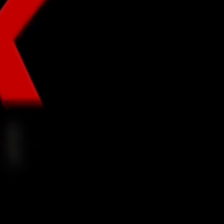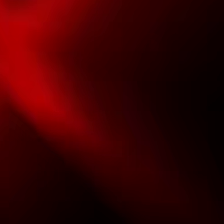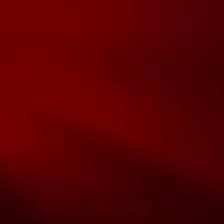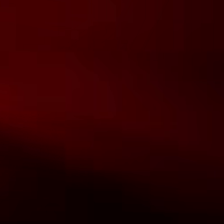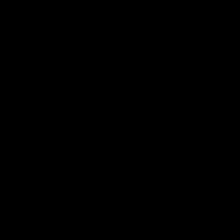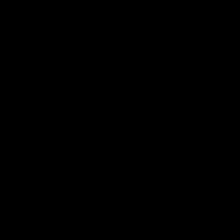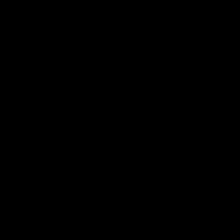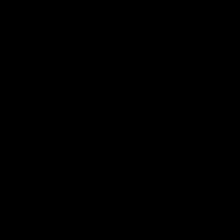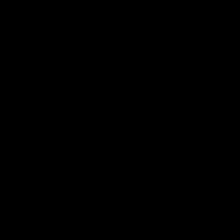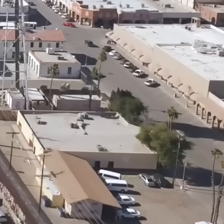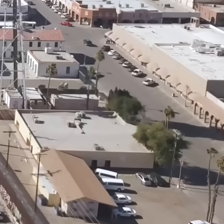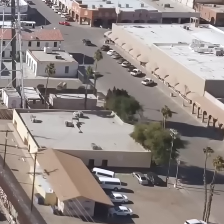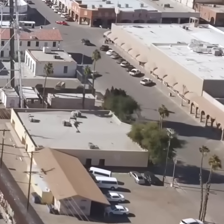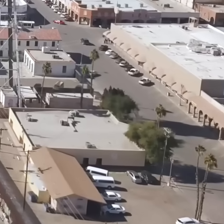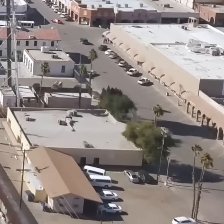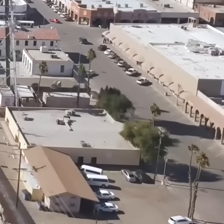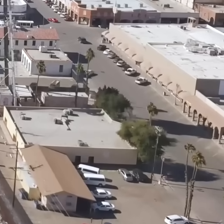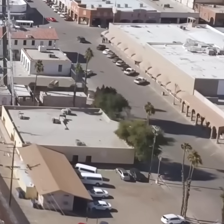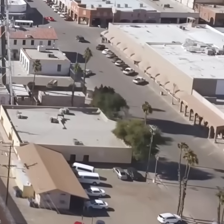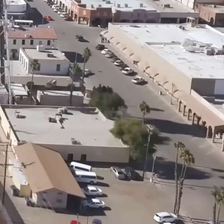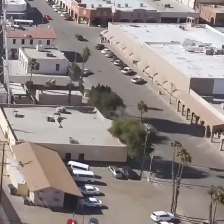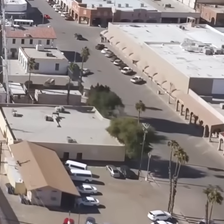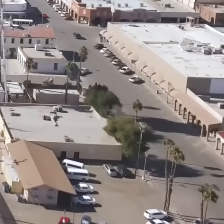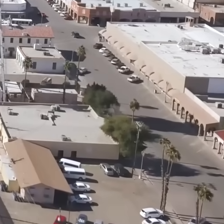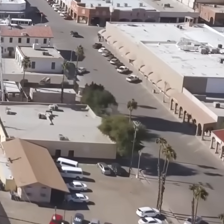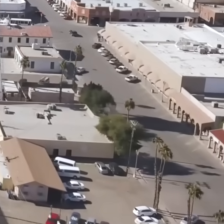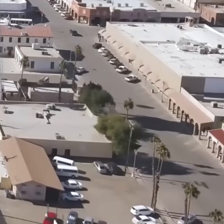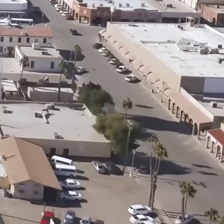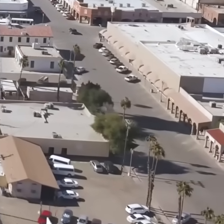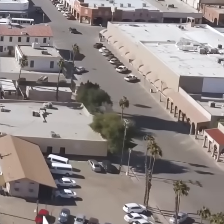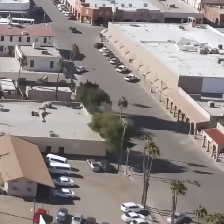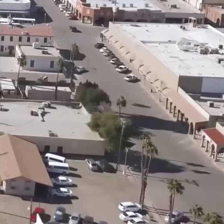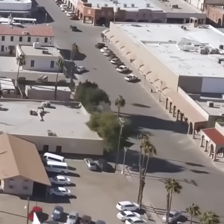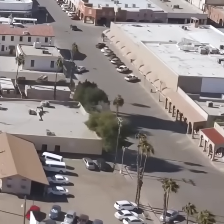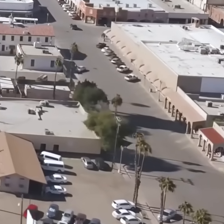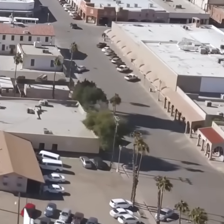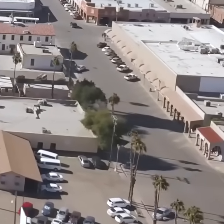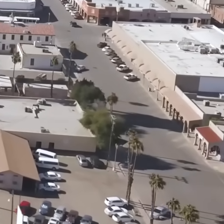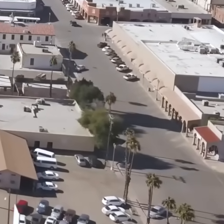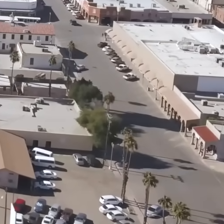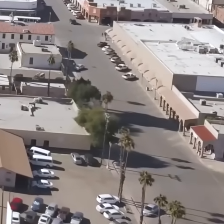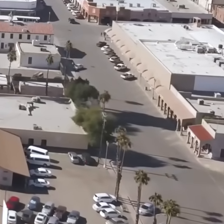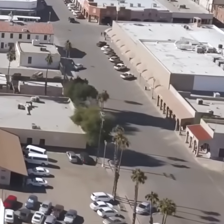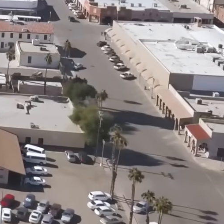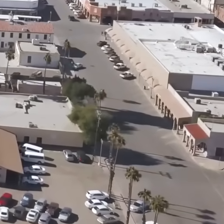[Música] [Aplausos] Hoy marcamos un antes y un después en la historia de Nuevo Laredo, de Tamaulipas y